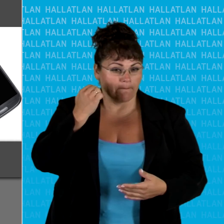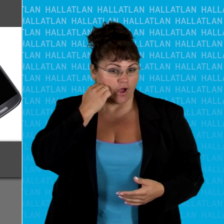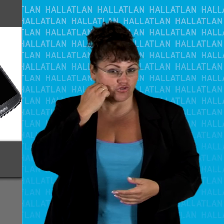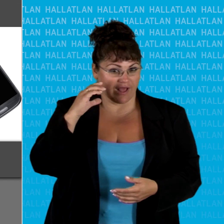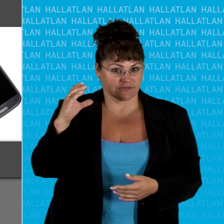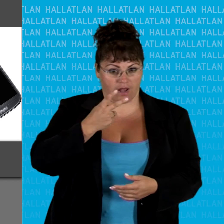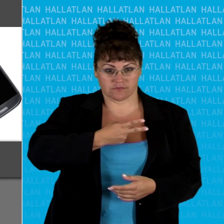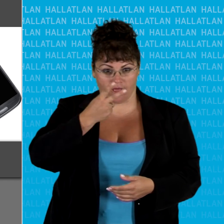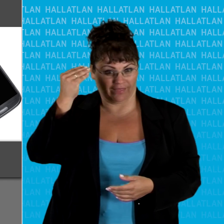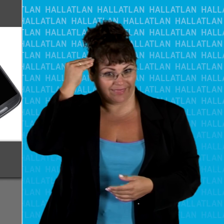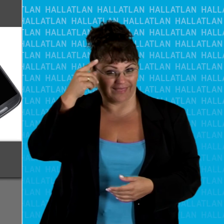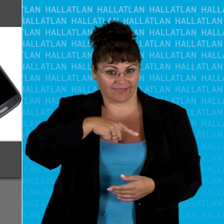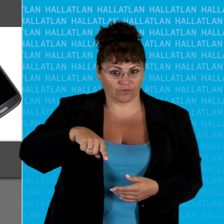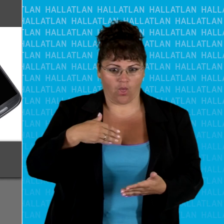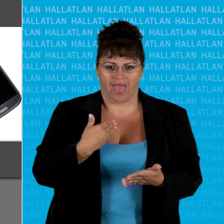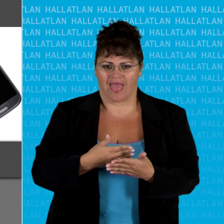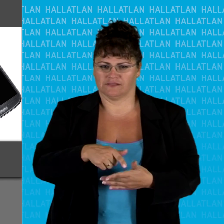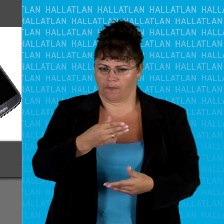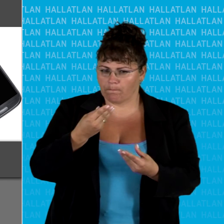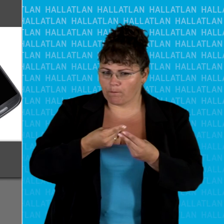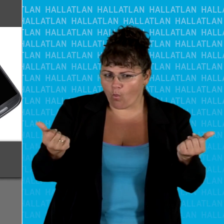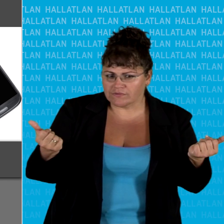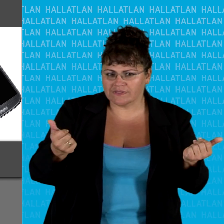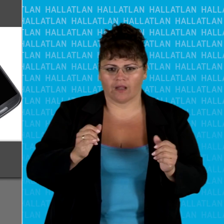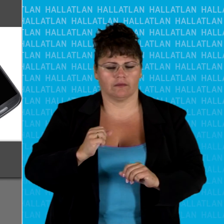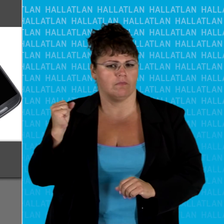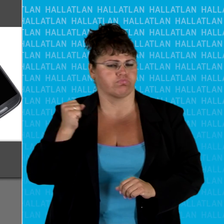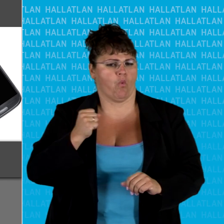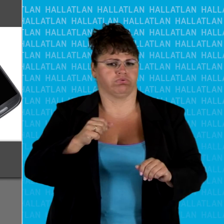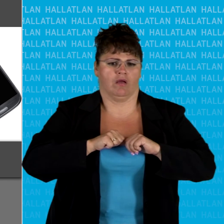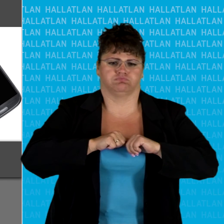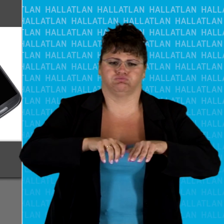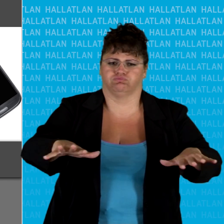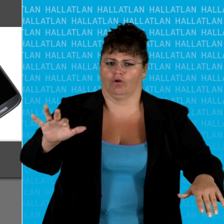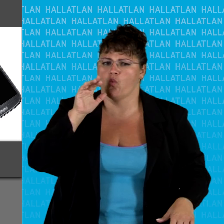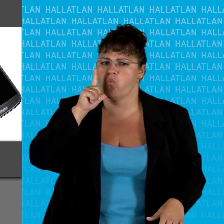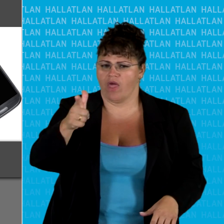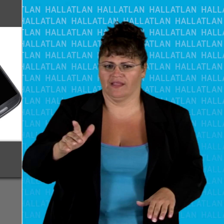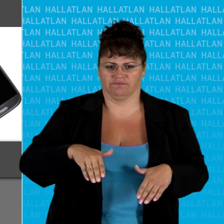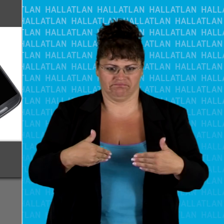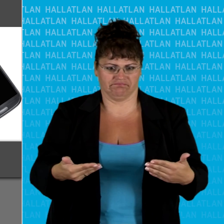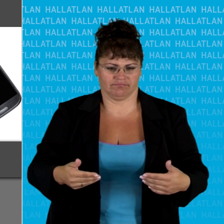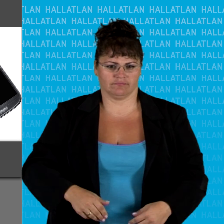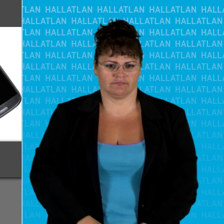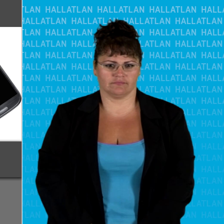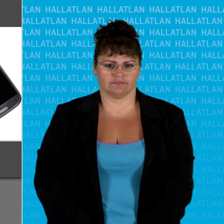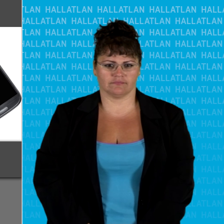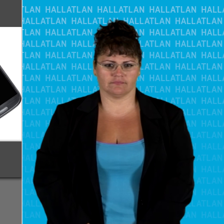A MasterCard szakértői szerint ez a módszer idővel nagyon elterjedté válik majd.